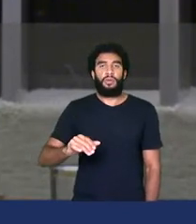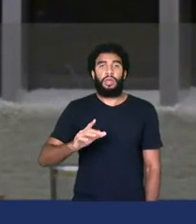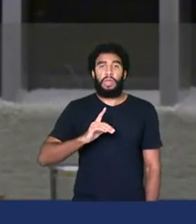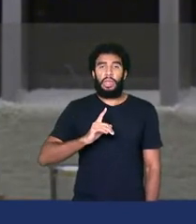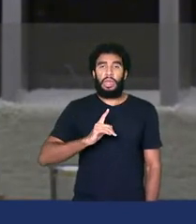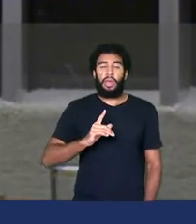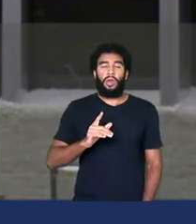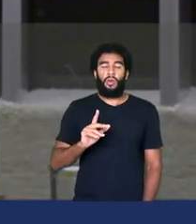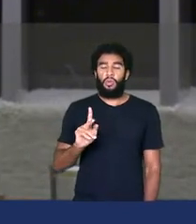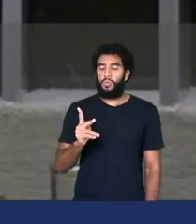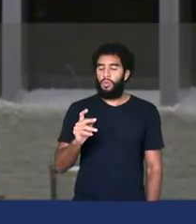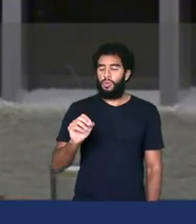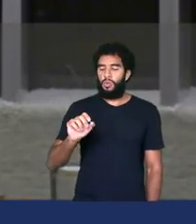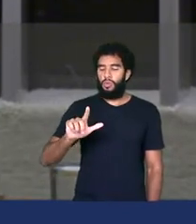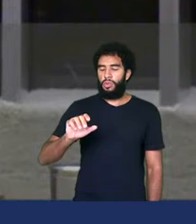OS DADOS, SEGUNDO QUE NÃO ENCARAM QUE A ORGANIZAÇÃO